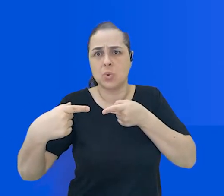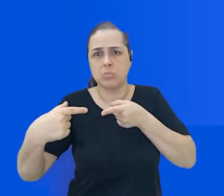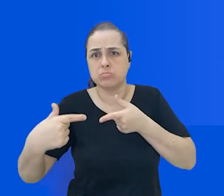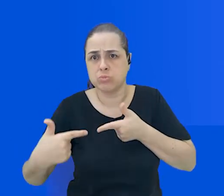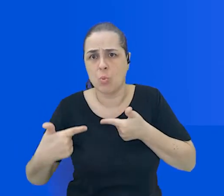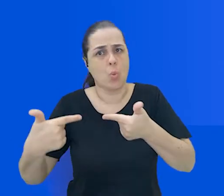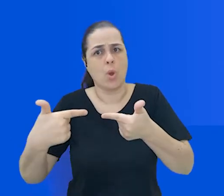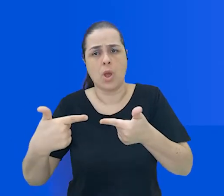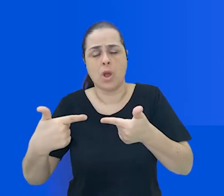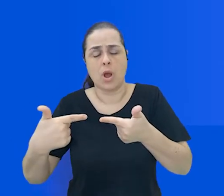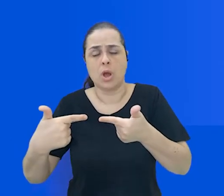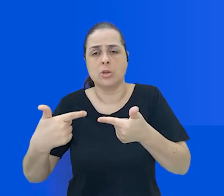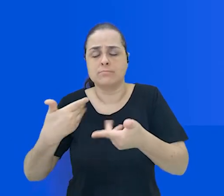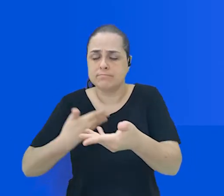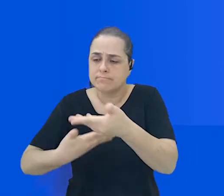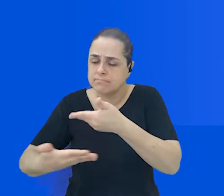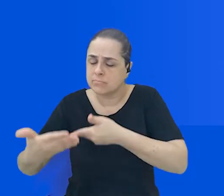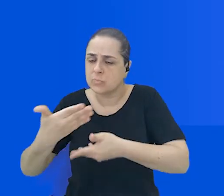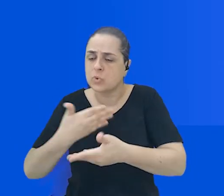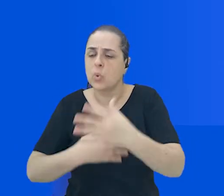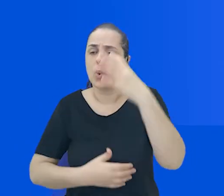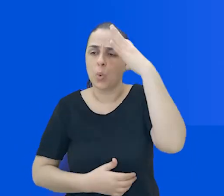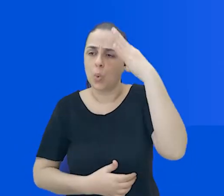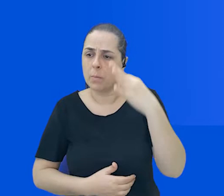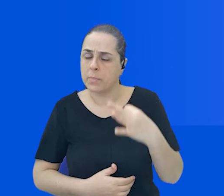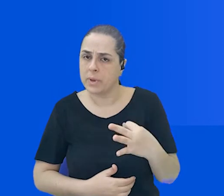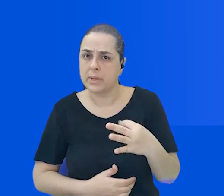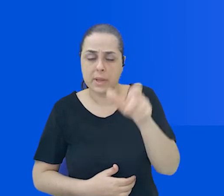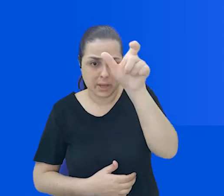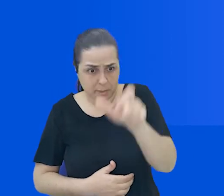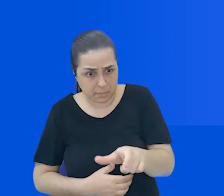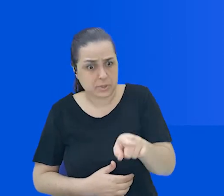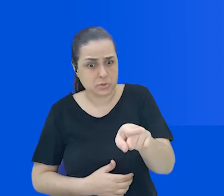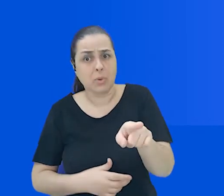e isso fizer parte das nossas relações também autoriza o outro a viver isso.